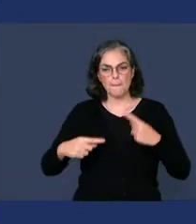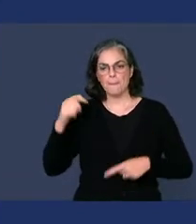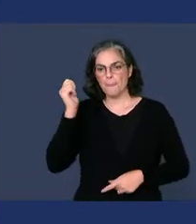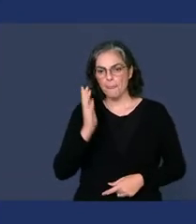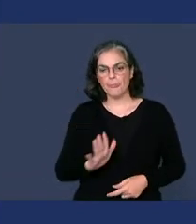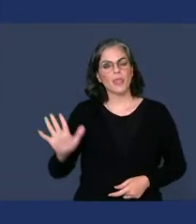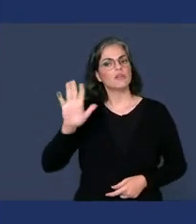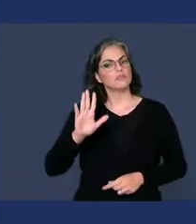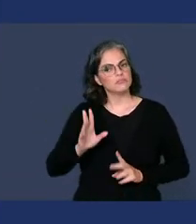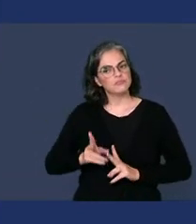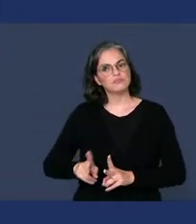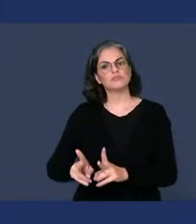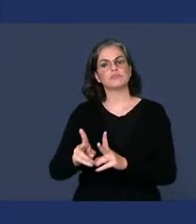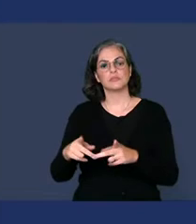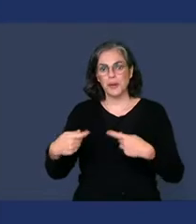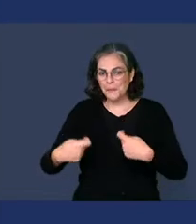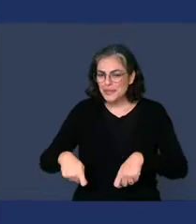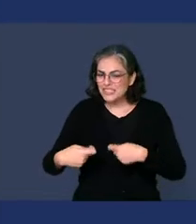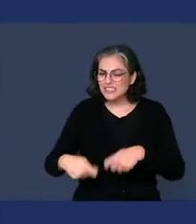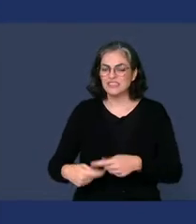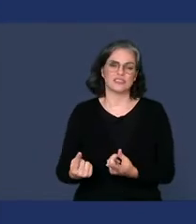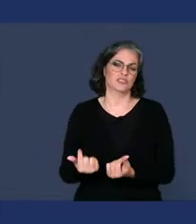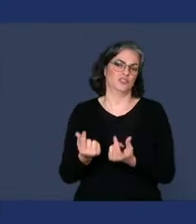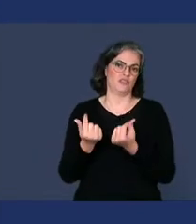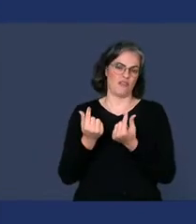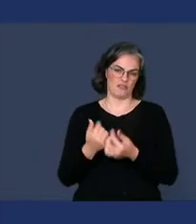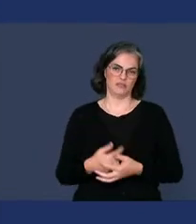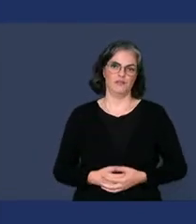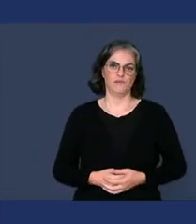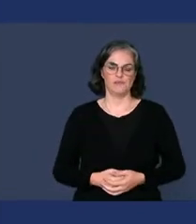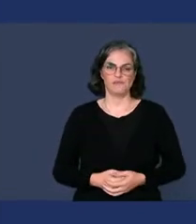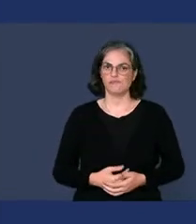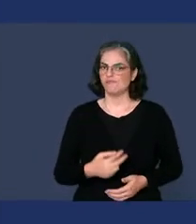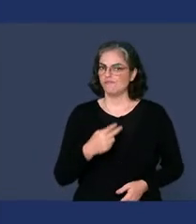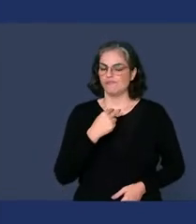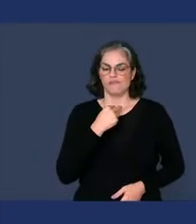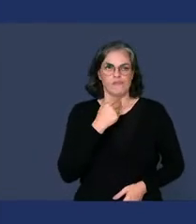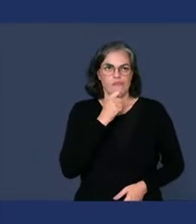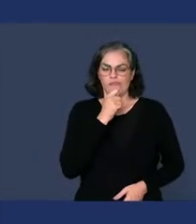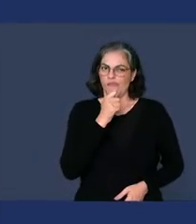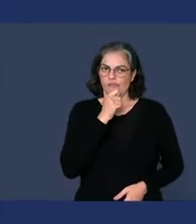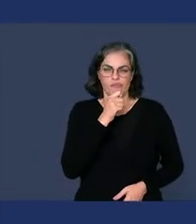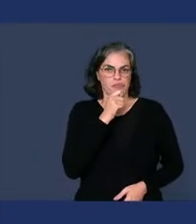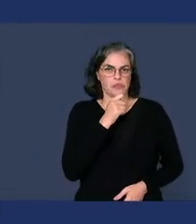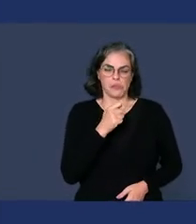A ABERTURA NACIONAL. ESSA POLÍTICA NACIONAL PERMANENTE PRECISA DE MUITOS RECURSOS. NÃO TEMOS AINDA NEM O